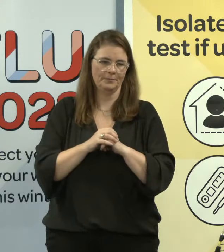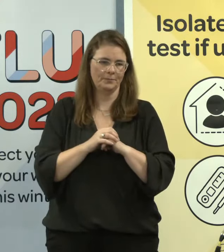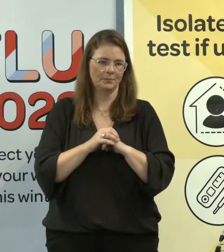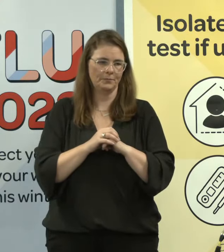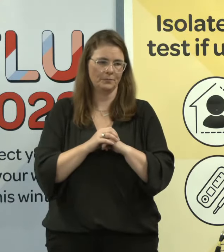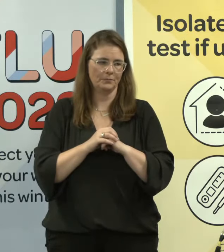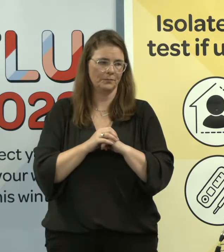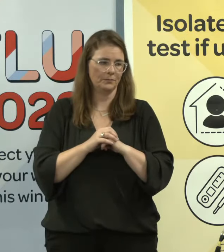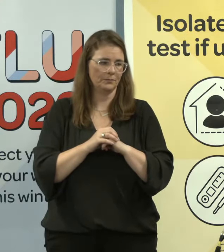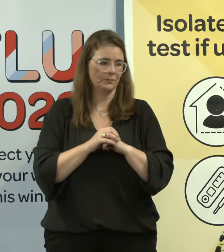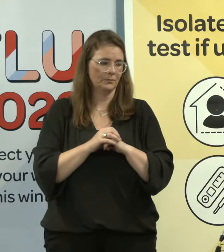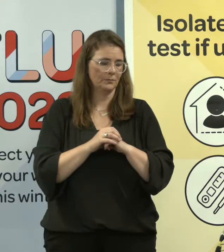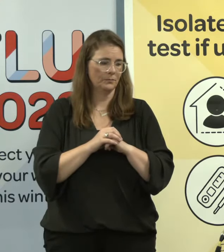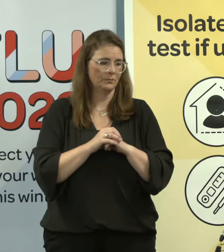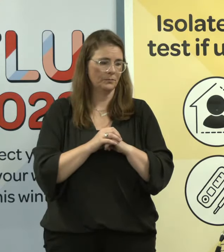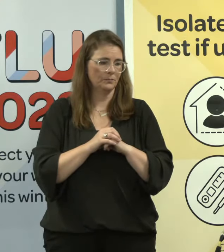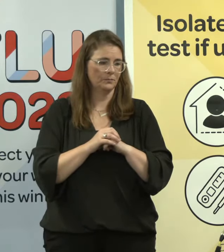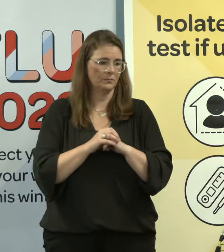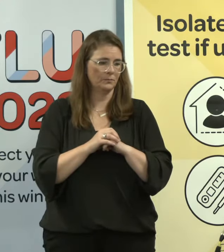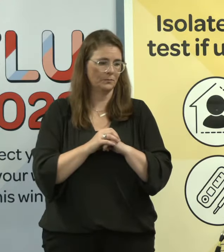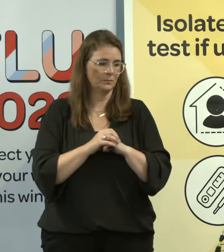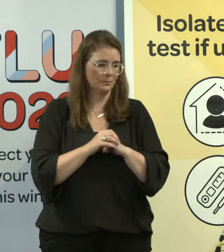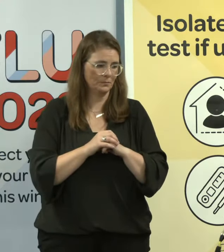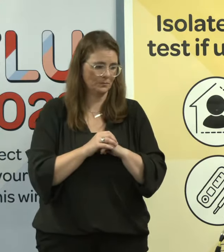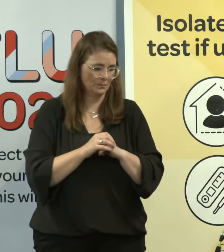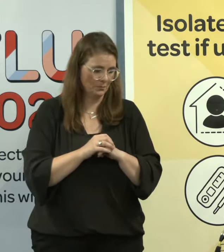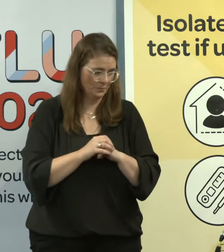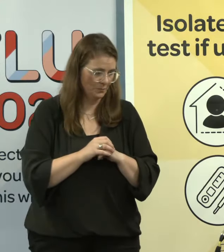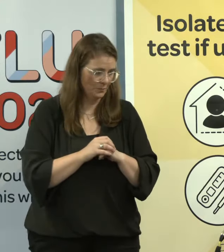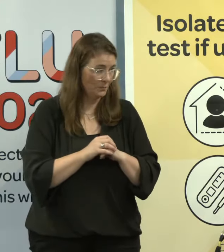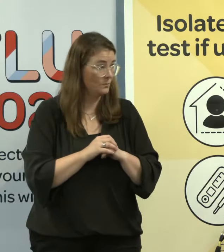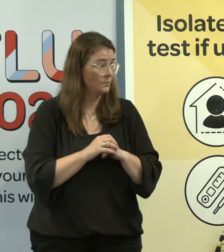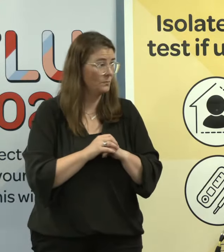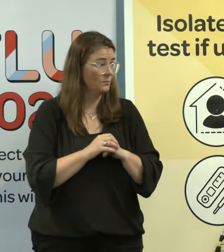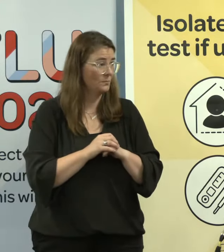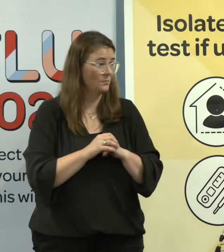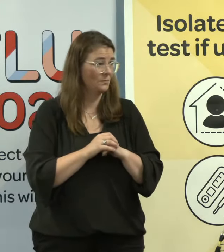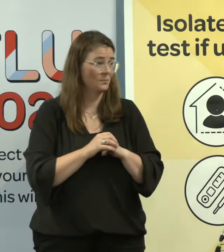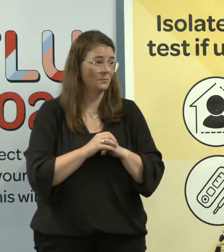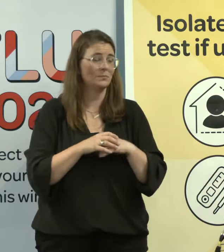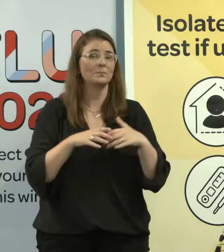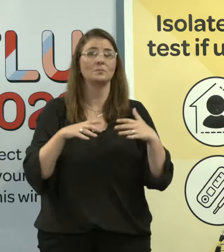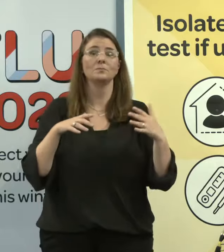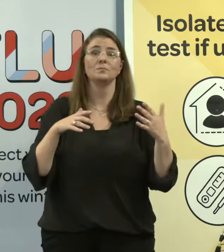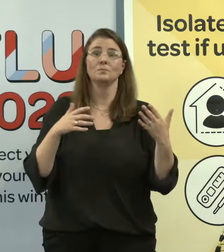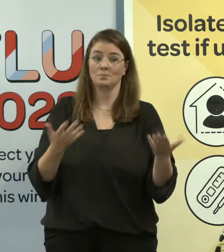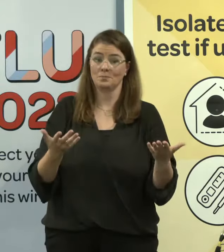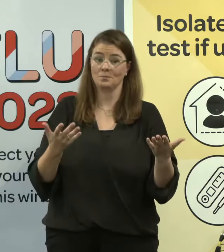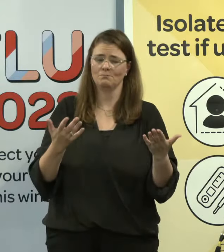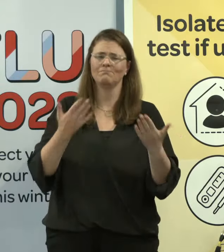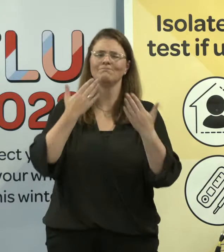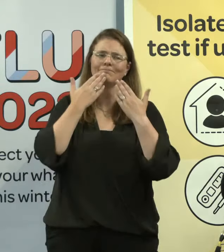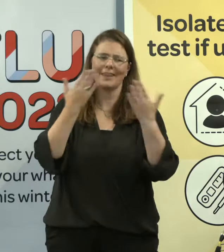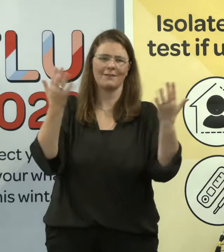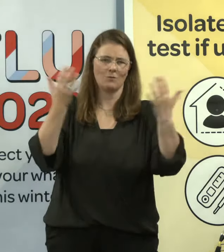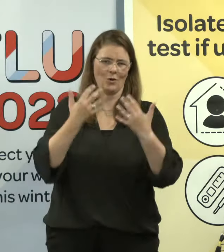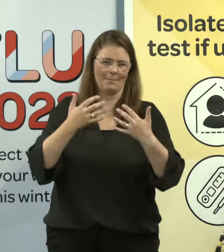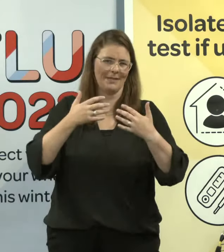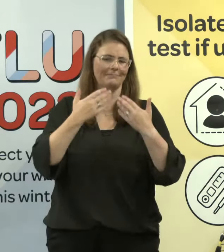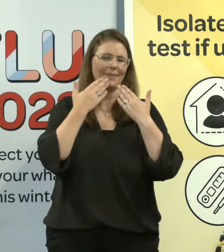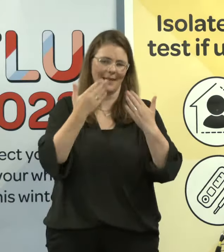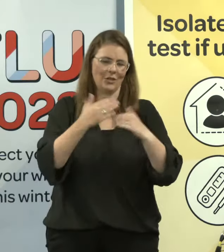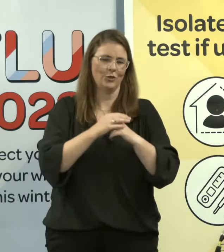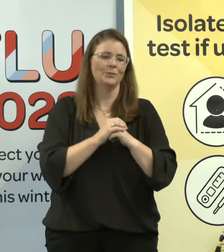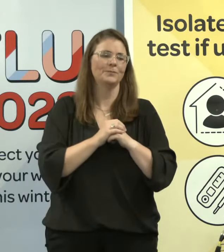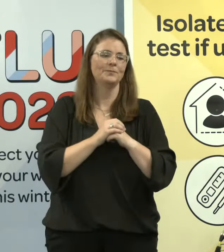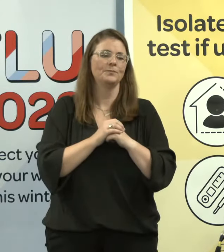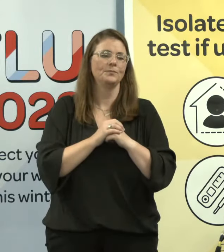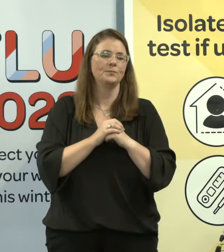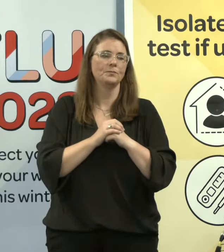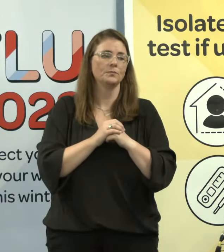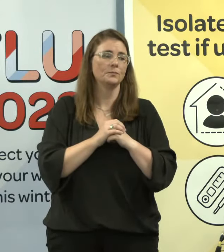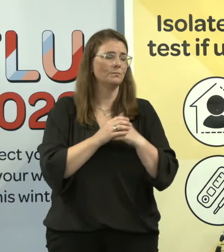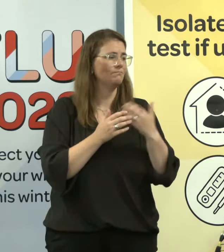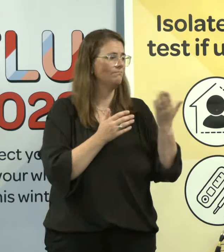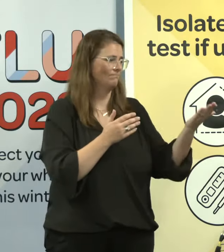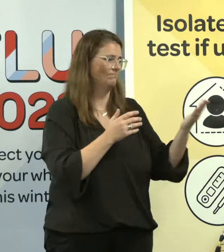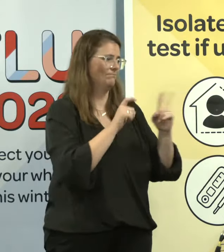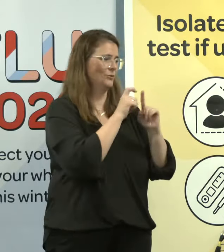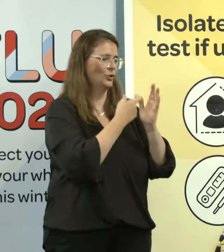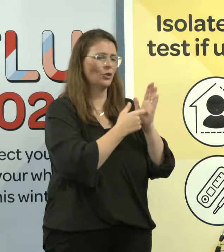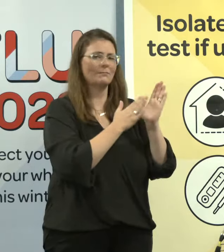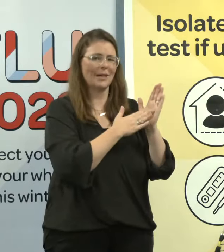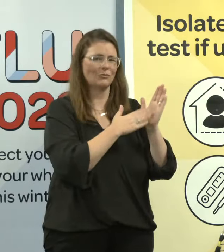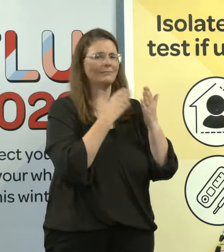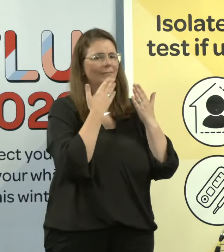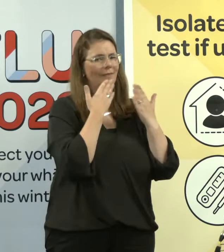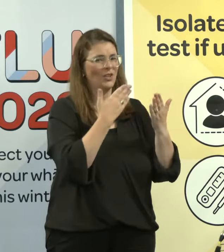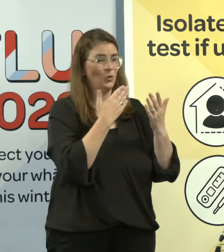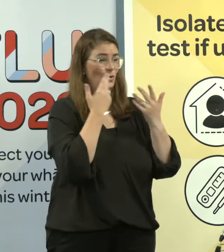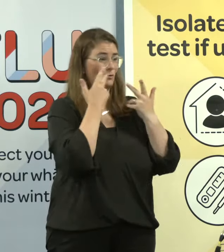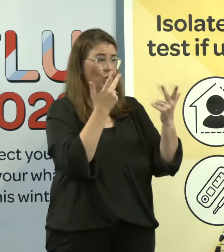minita. Ki taku whakaaro karekau